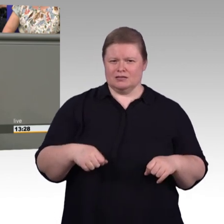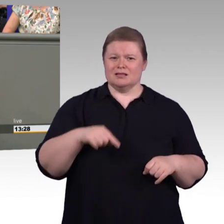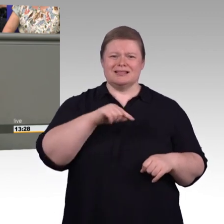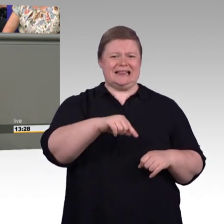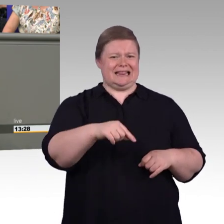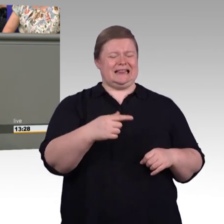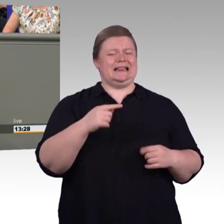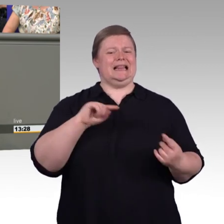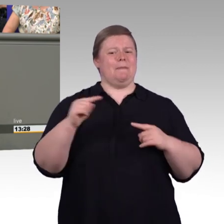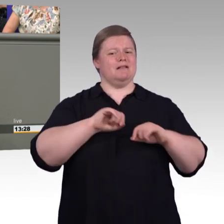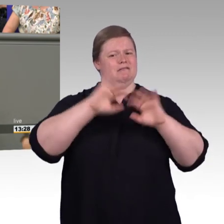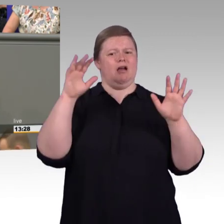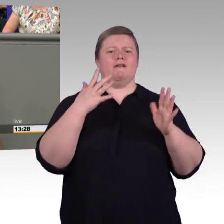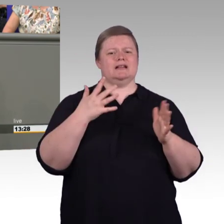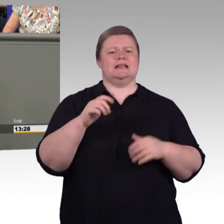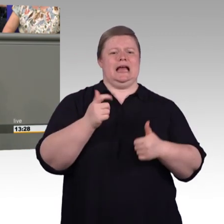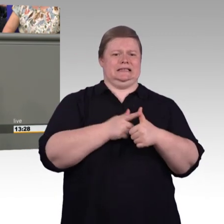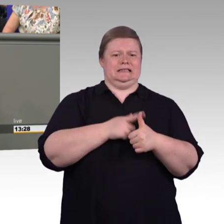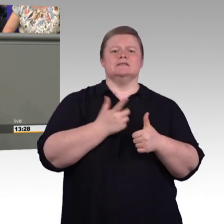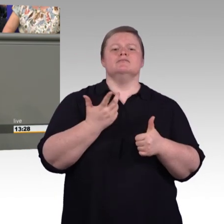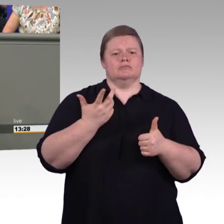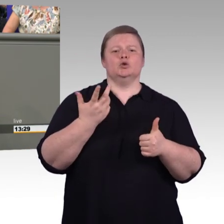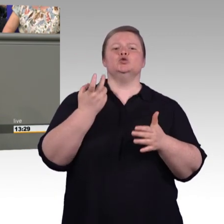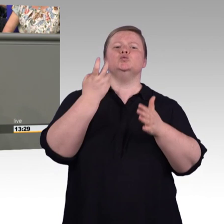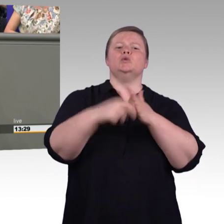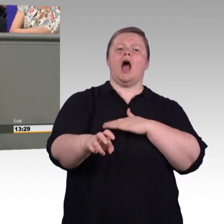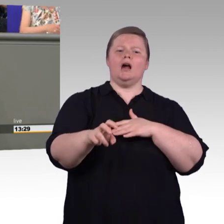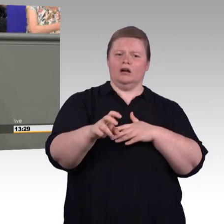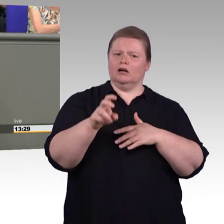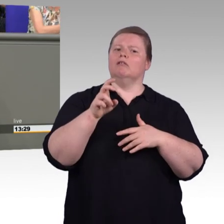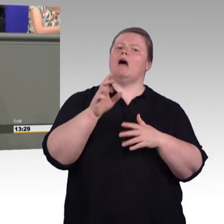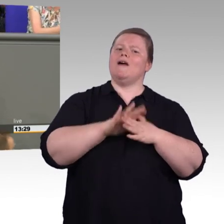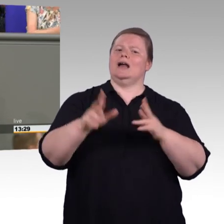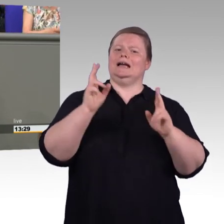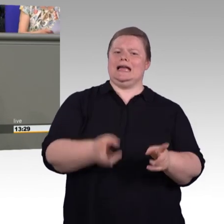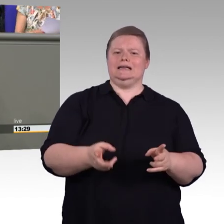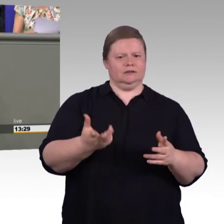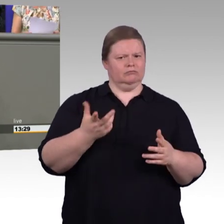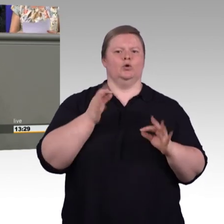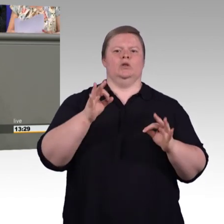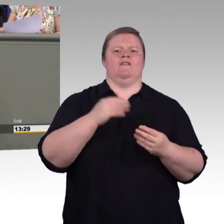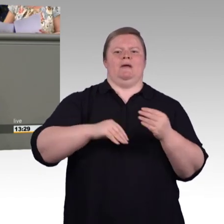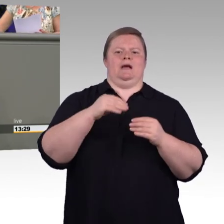Und das geschieht über Recht und Gesetz! (Beifall) Trotzdem darf man natürlich auch